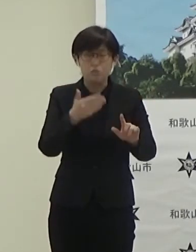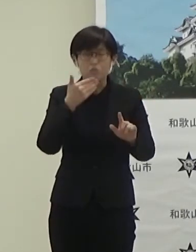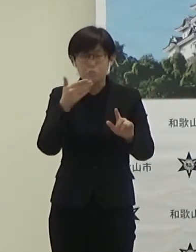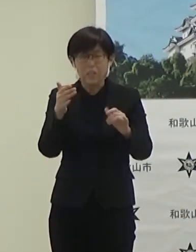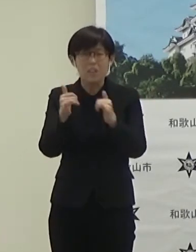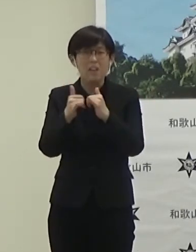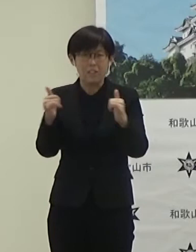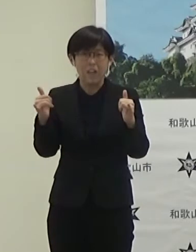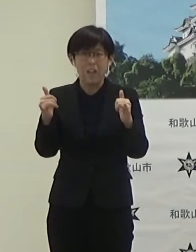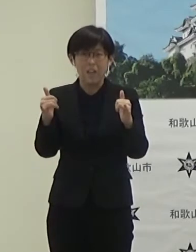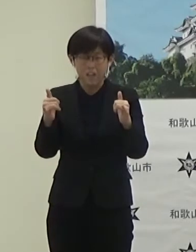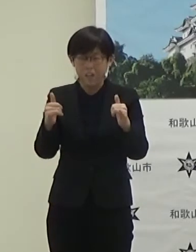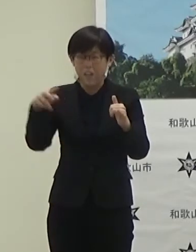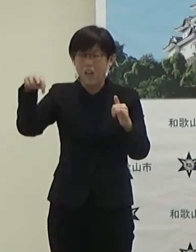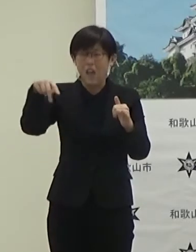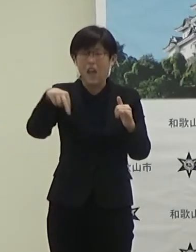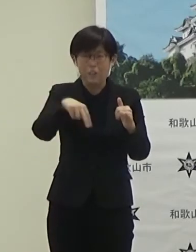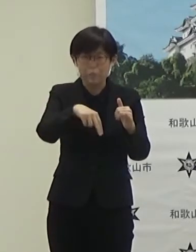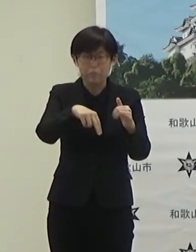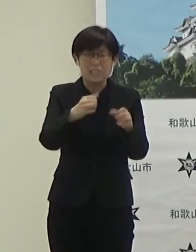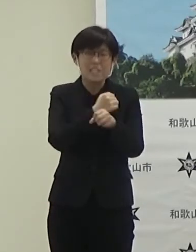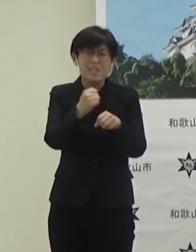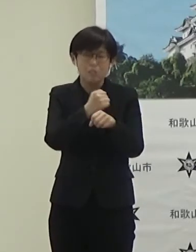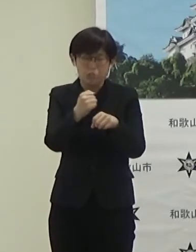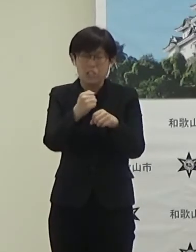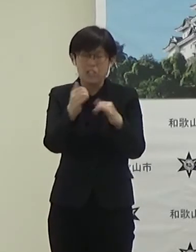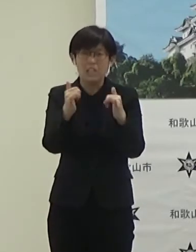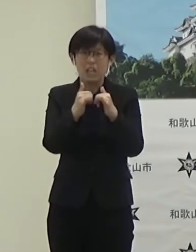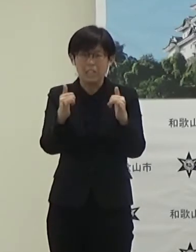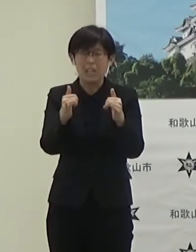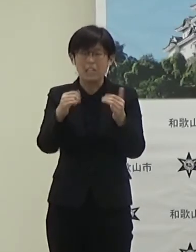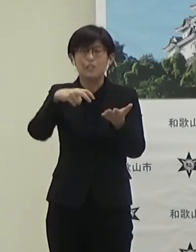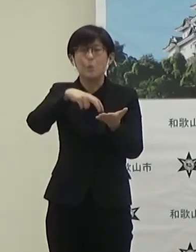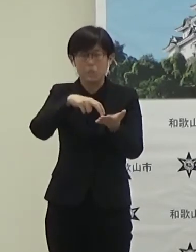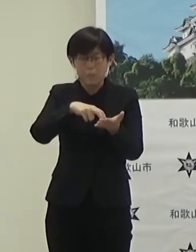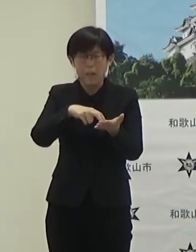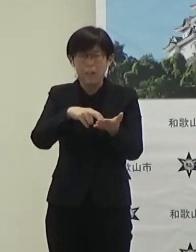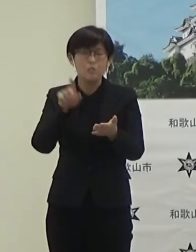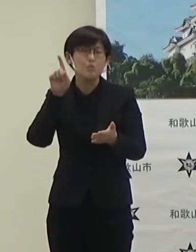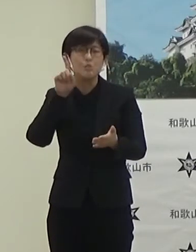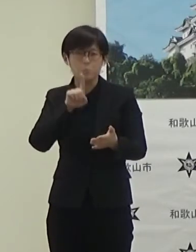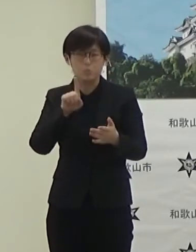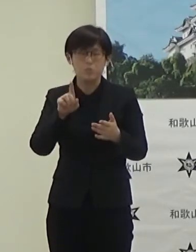非常に連絡がスムーズ に歩きやすくなるということでございます 次お願いします